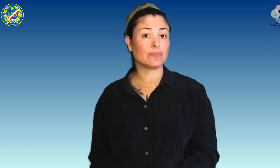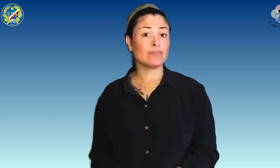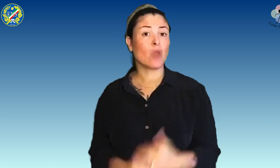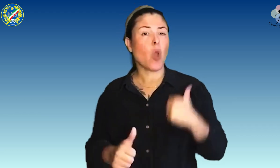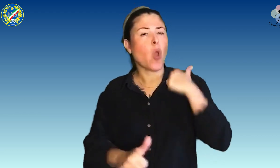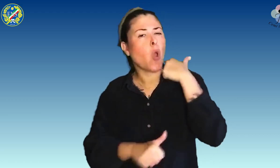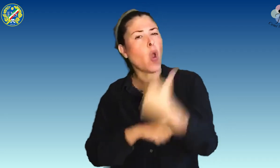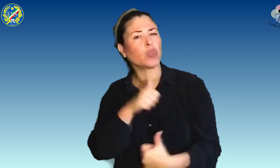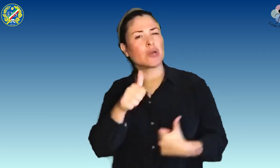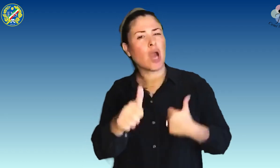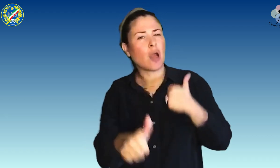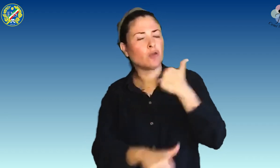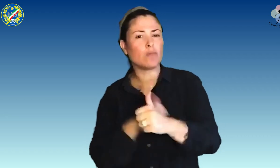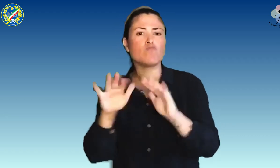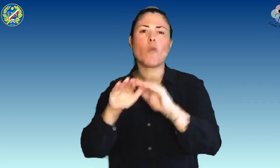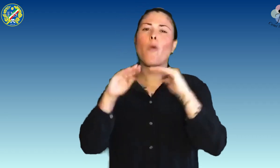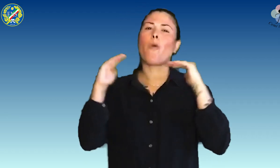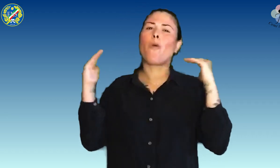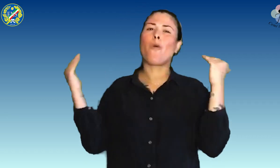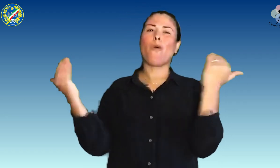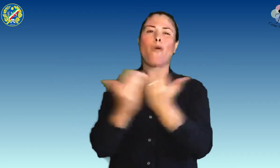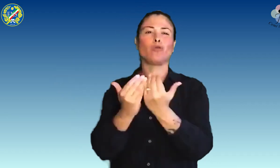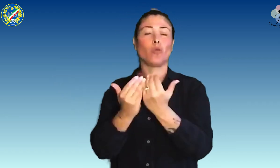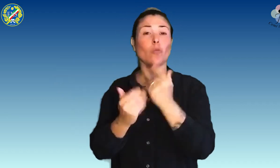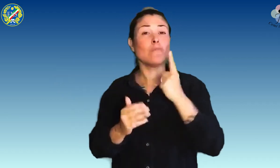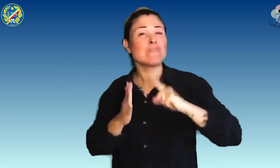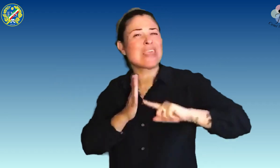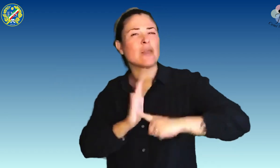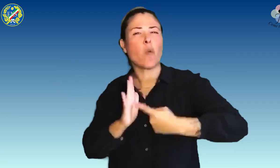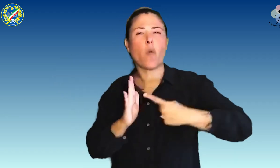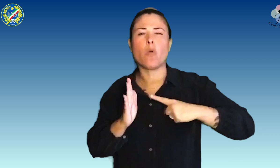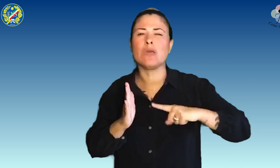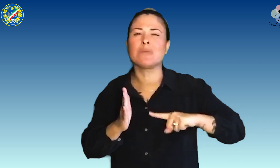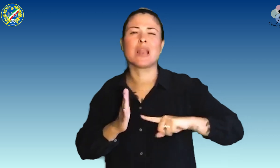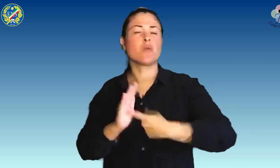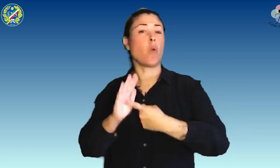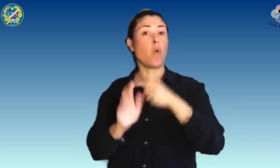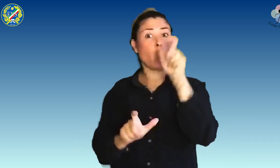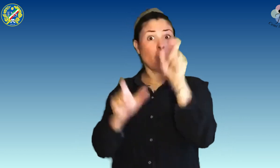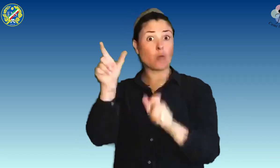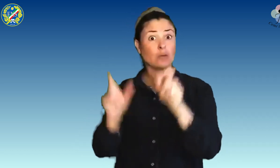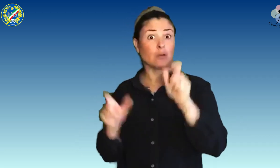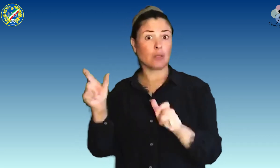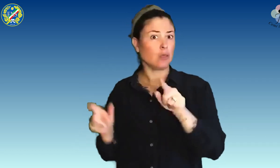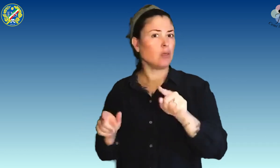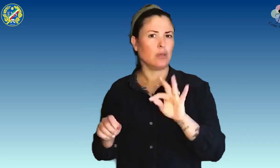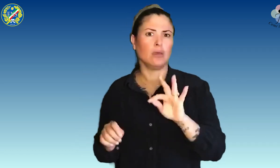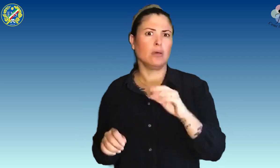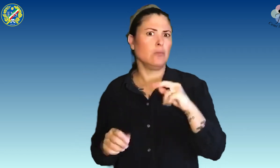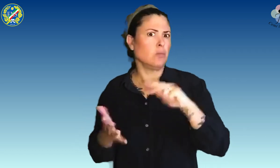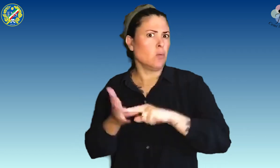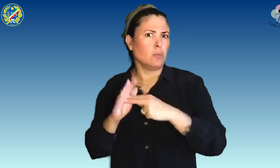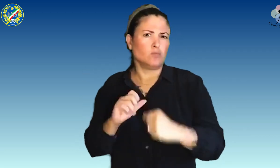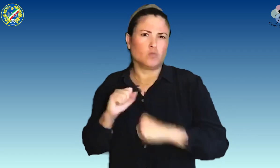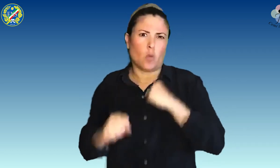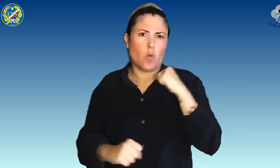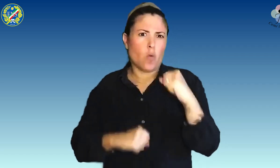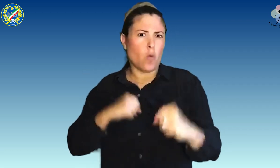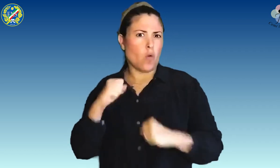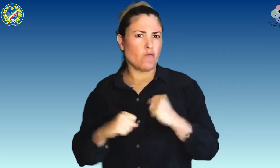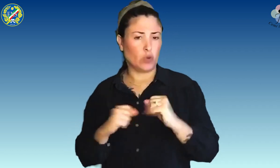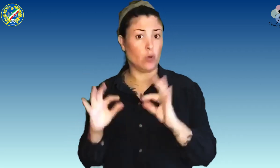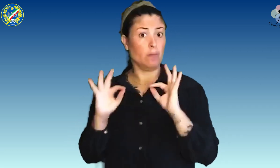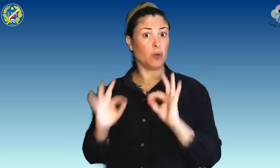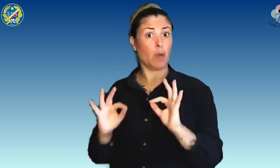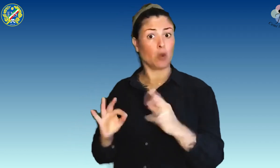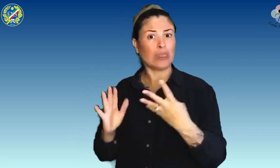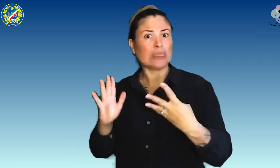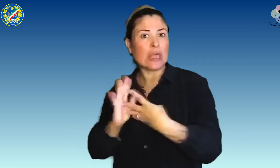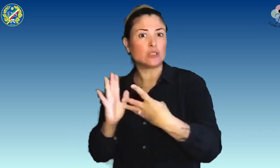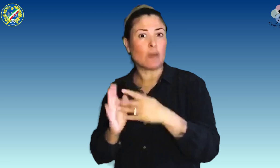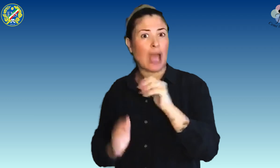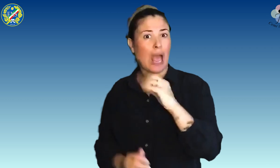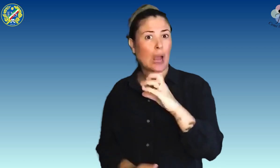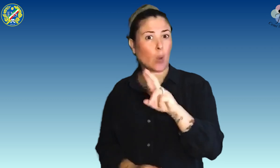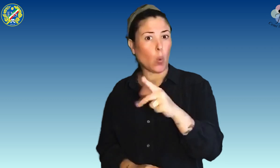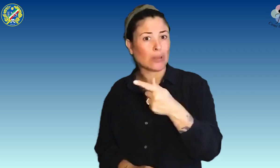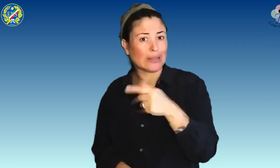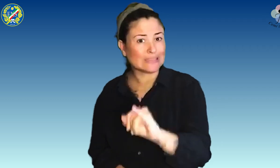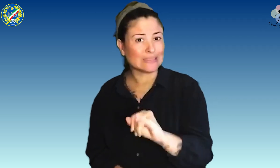che ogni anno interessano milioni di persone, le quali possono soffrire di disturbi acuti,